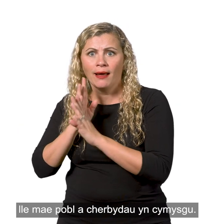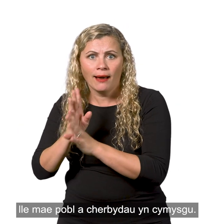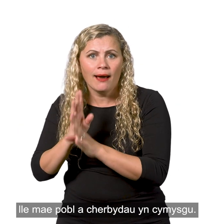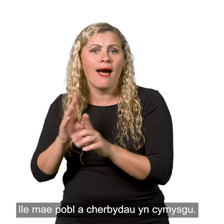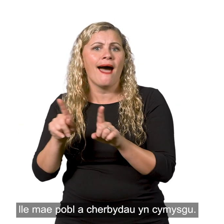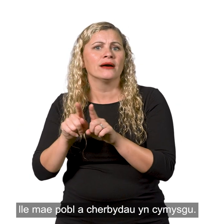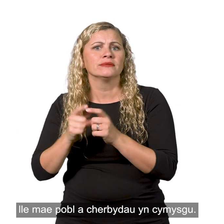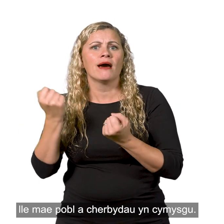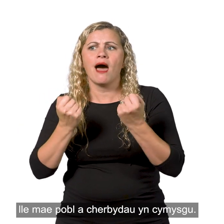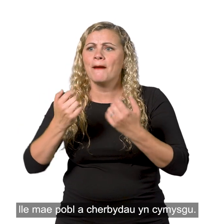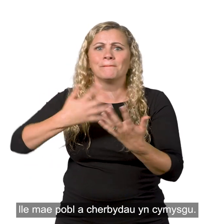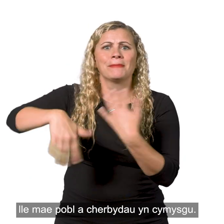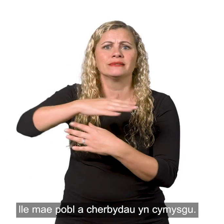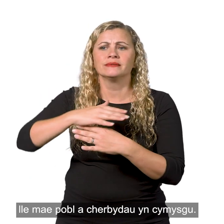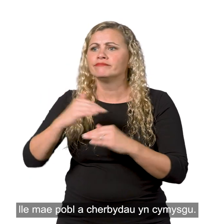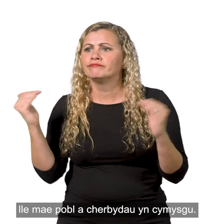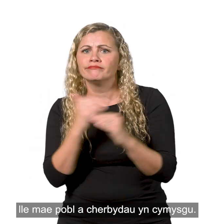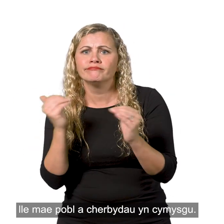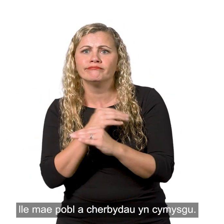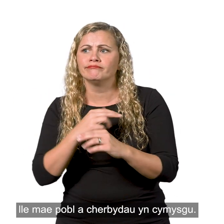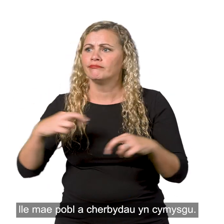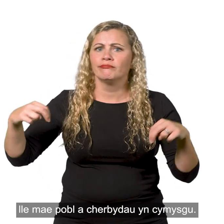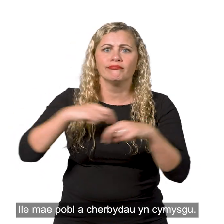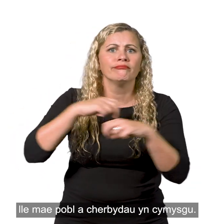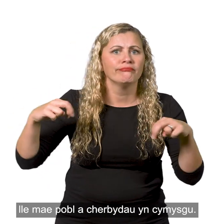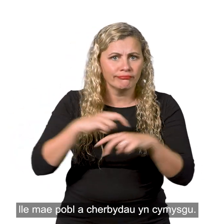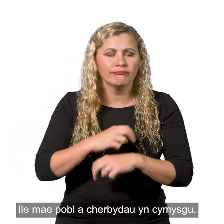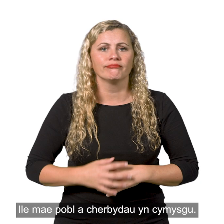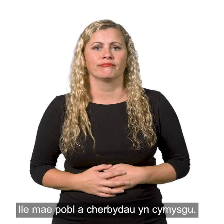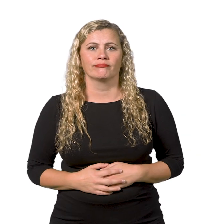lle mae pobl a cherbydau yn cymysgu.